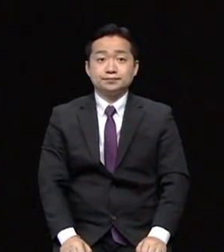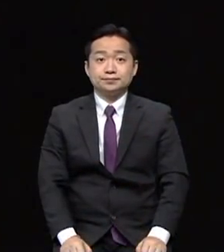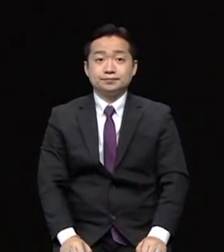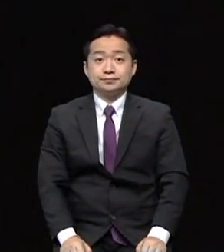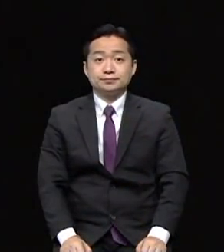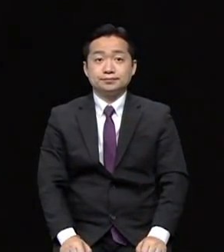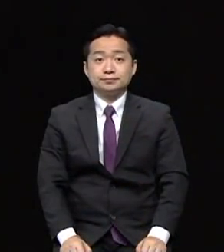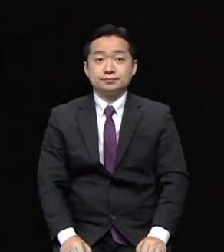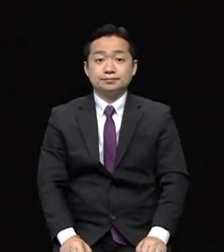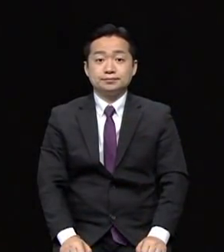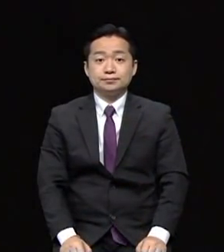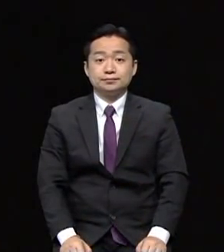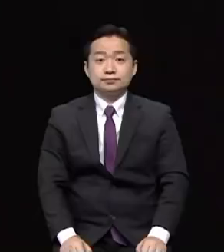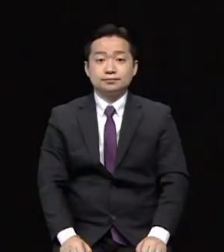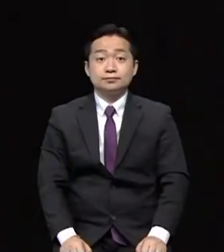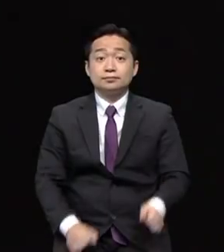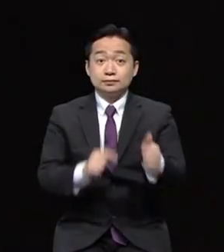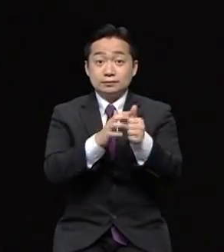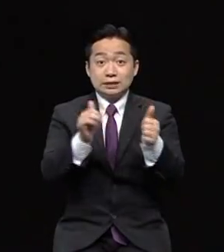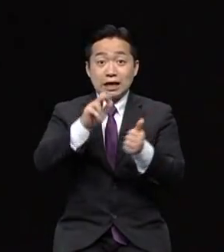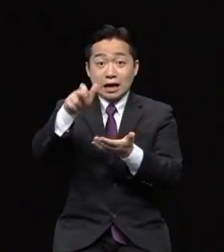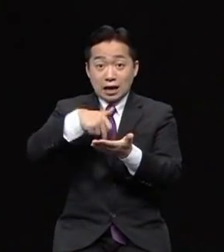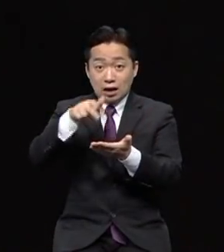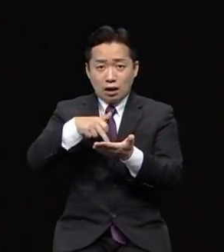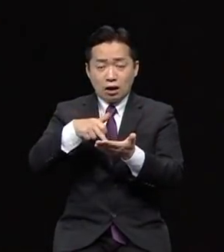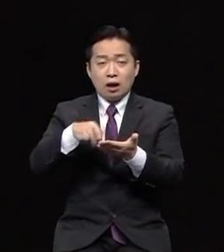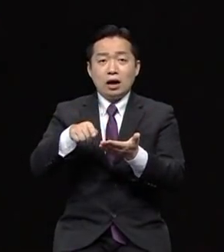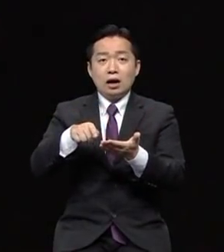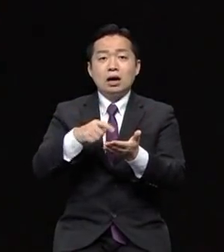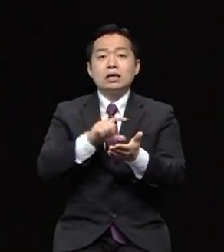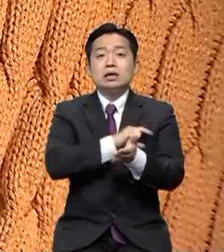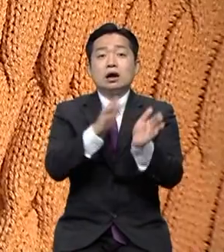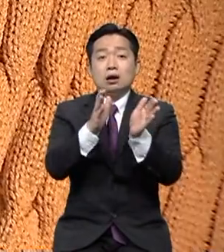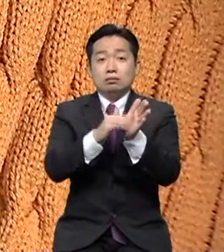(기자) A 씨는 카카오톡 익명 채팅방에 들어갔다가 황당한 글을 발견했습니다.